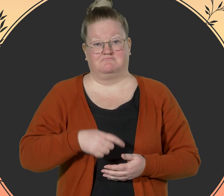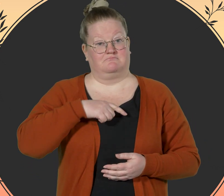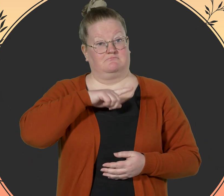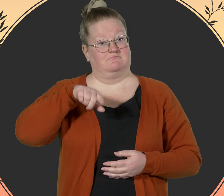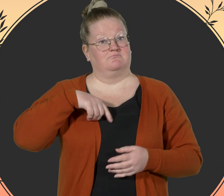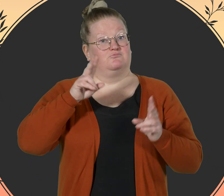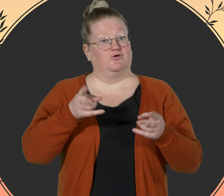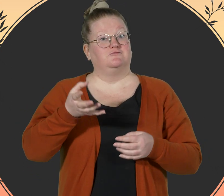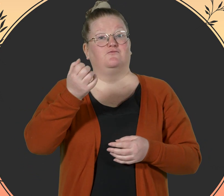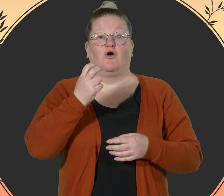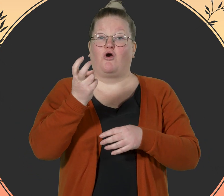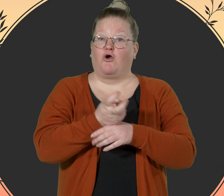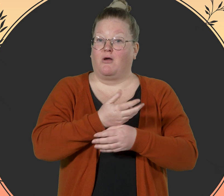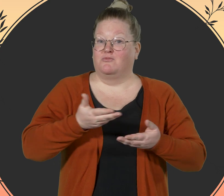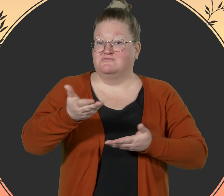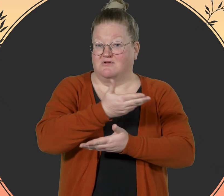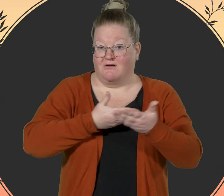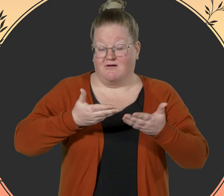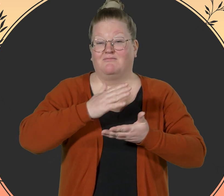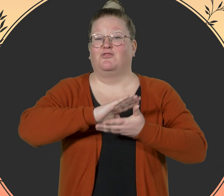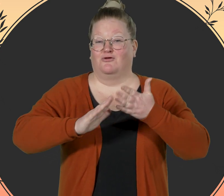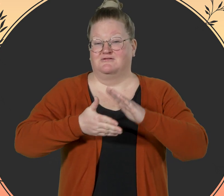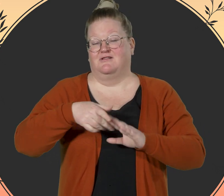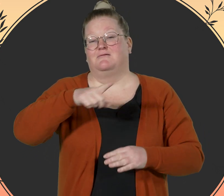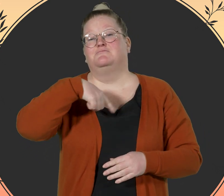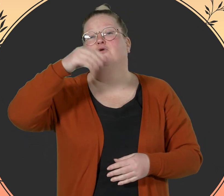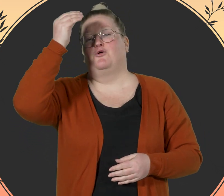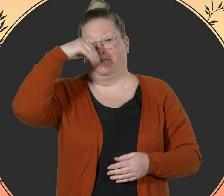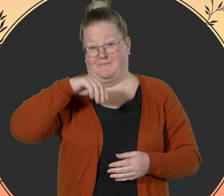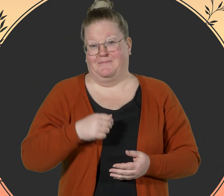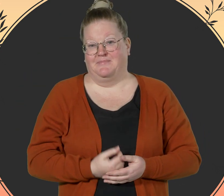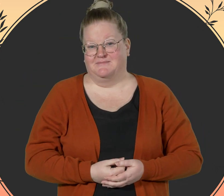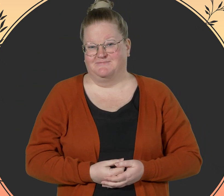Voimme jakaa kokemuksia ja oppia toisiltamme.